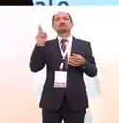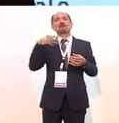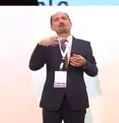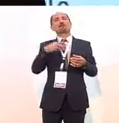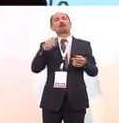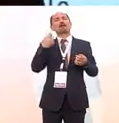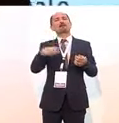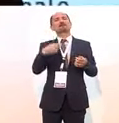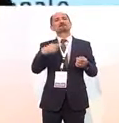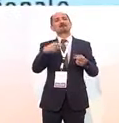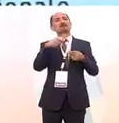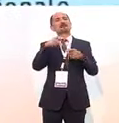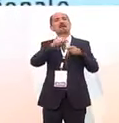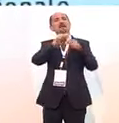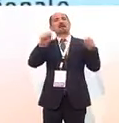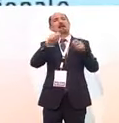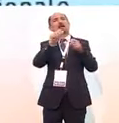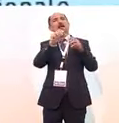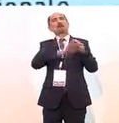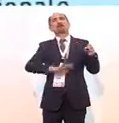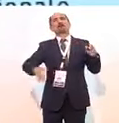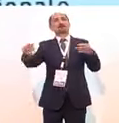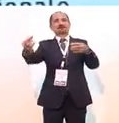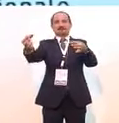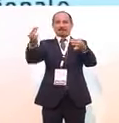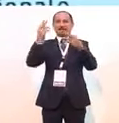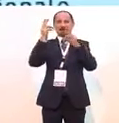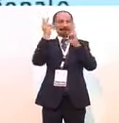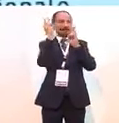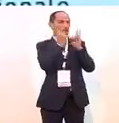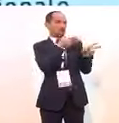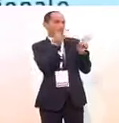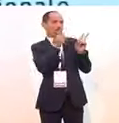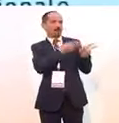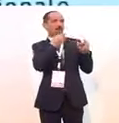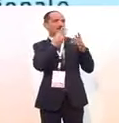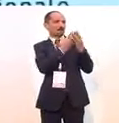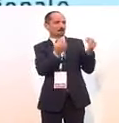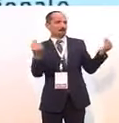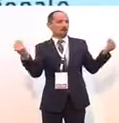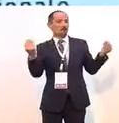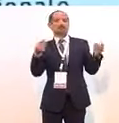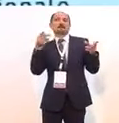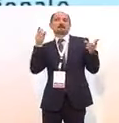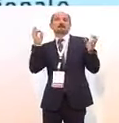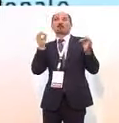di Legambiente ci ha in qualche modo rimproverato di aver fatto tante cose e non averle comunicate